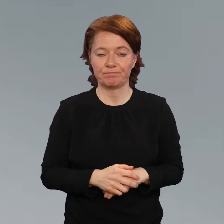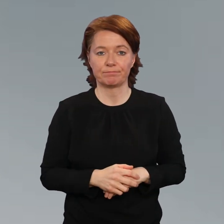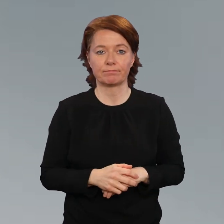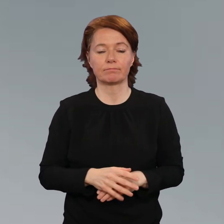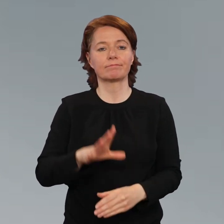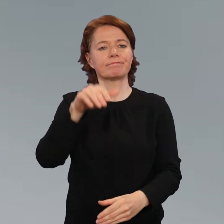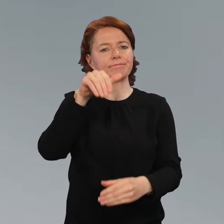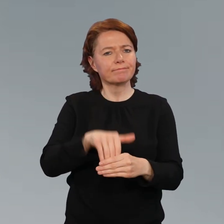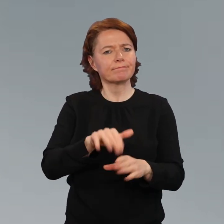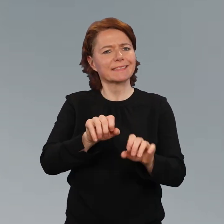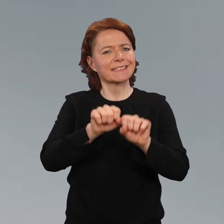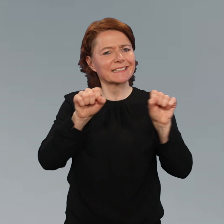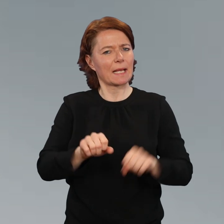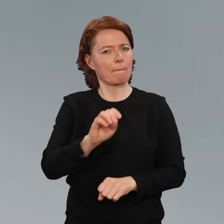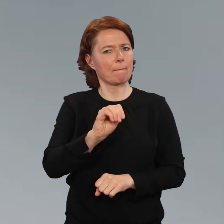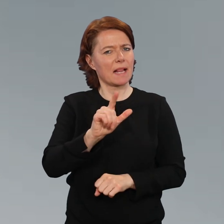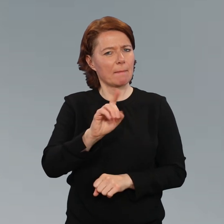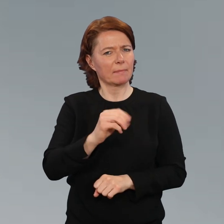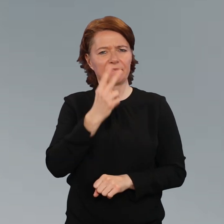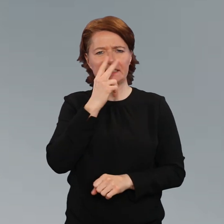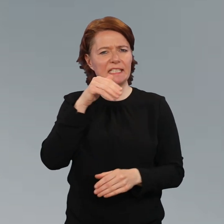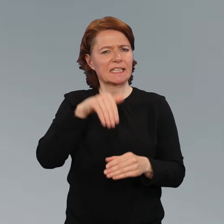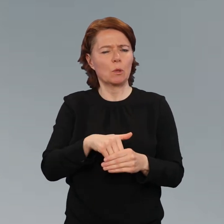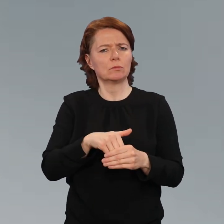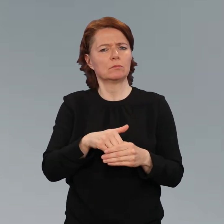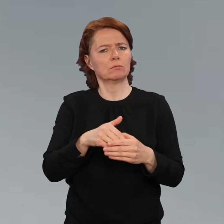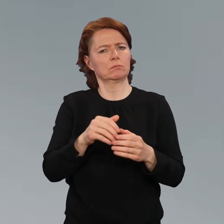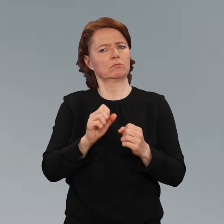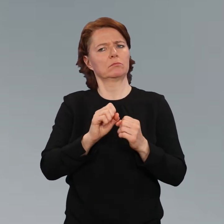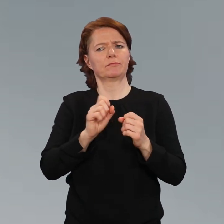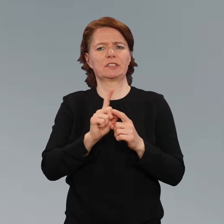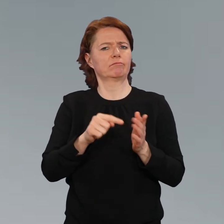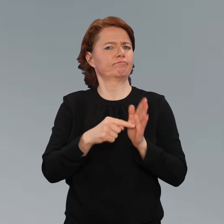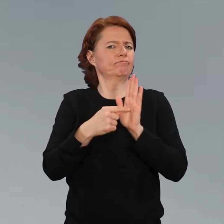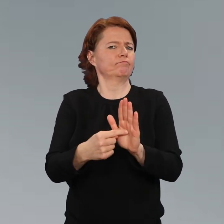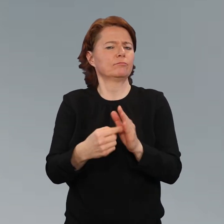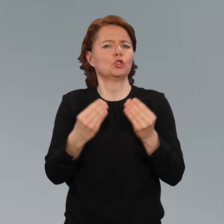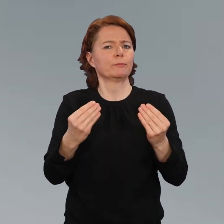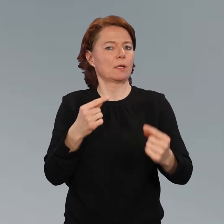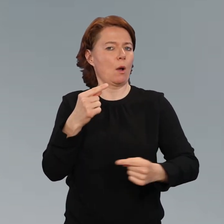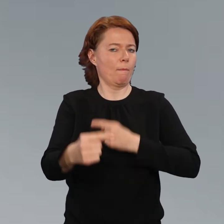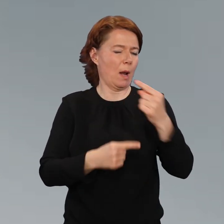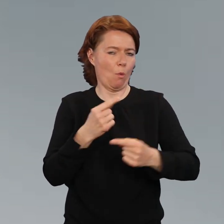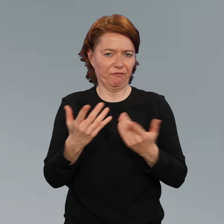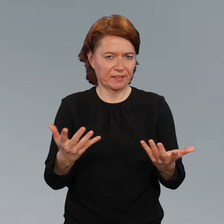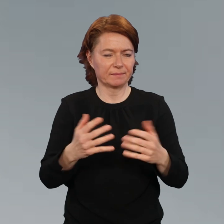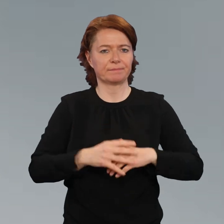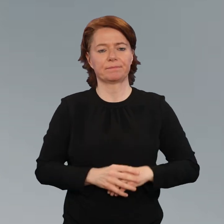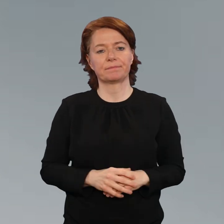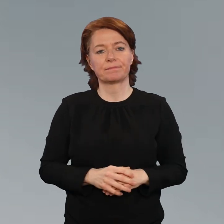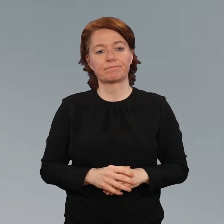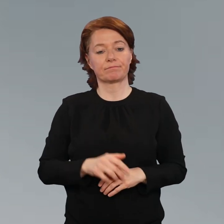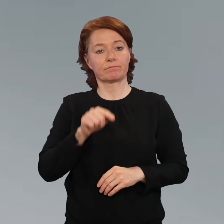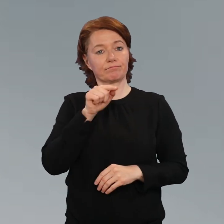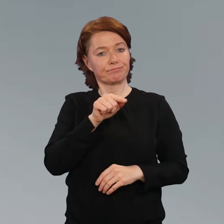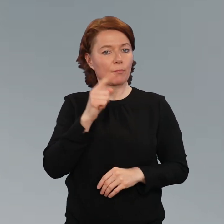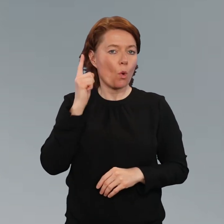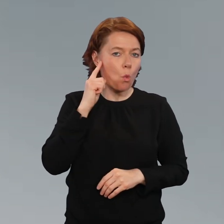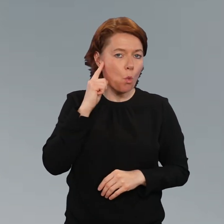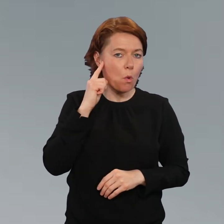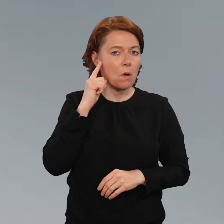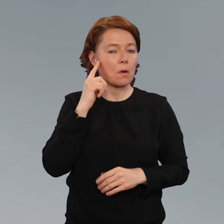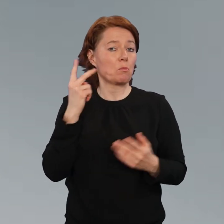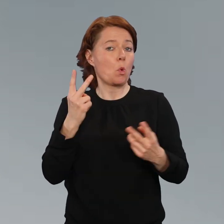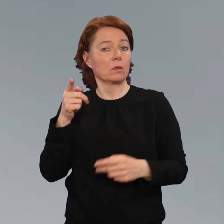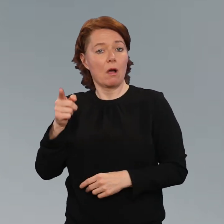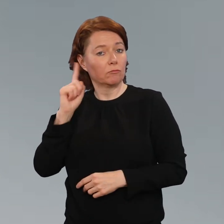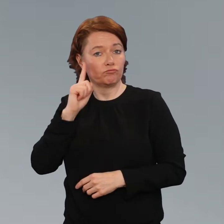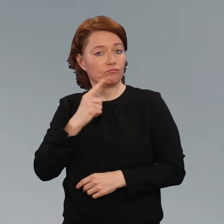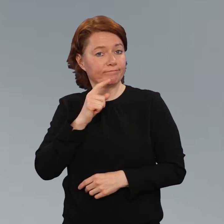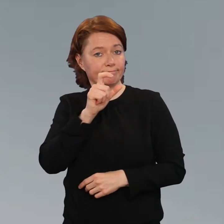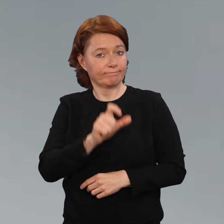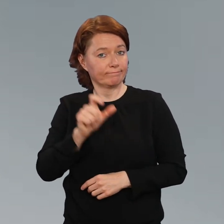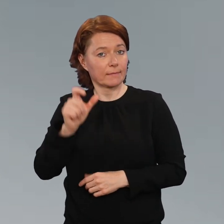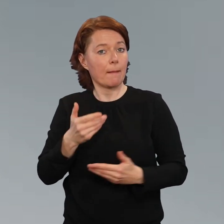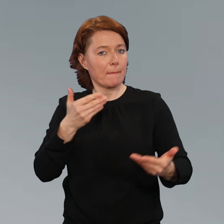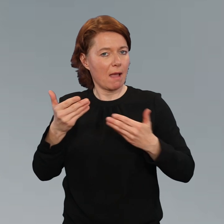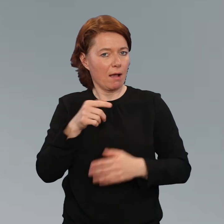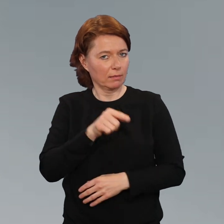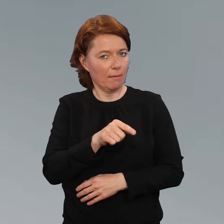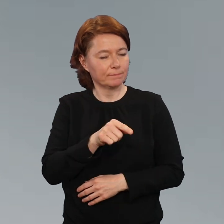Im Prinzip sind die Systeme ganz praktisch: Hörende und gehörlose „Berater/-innen“